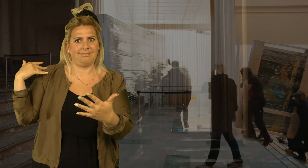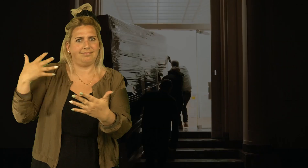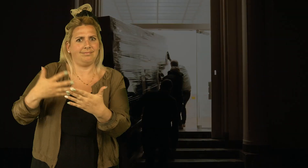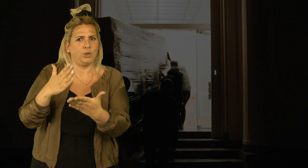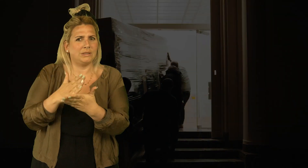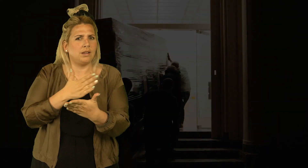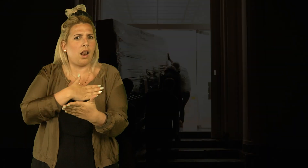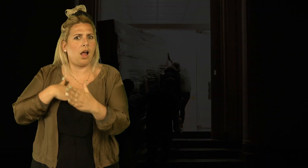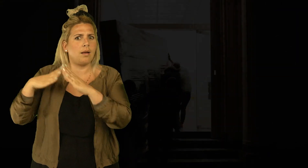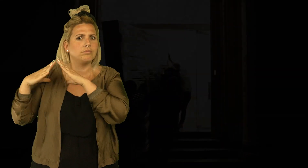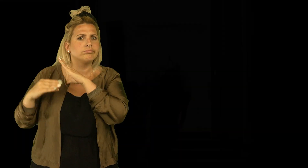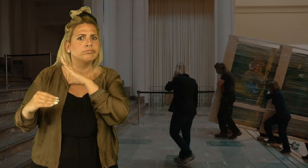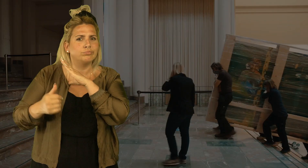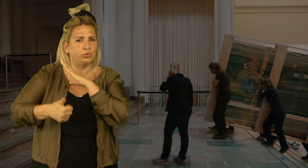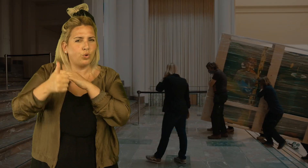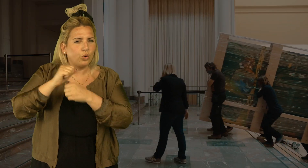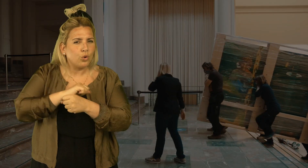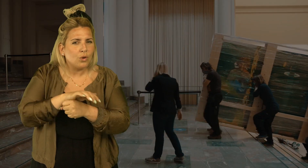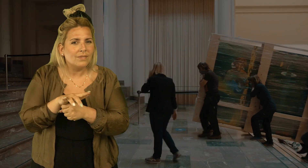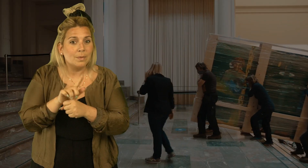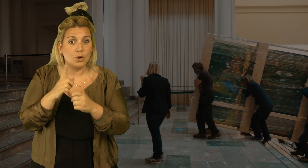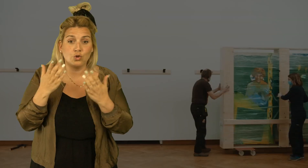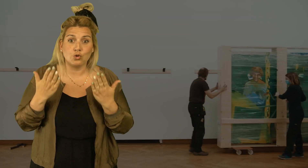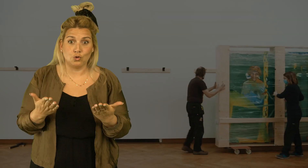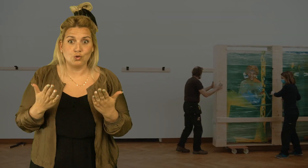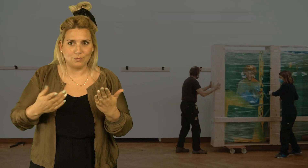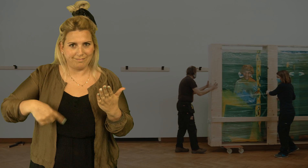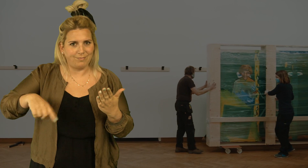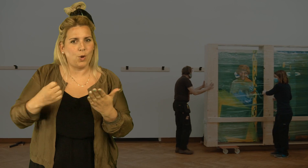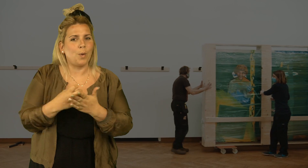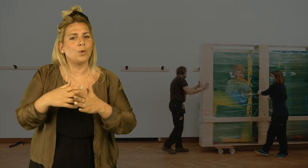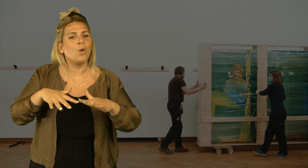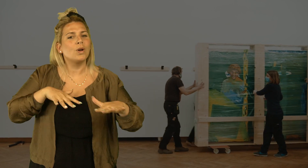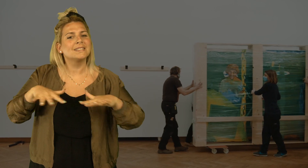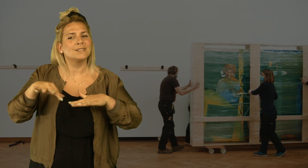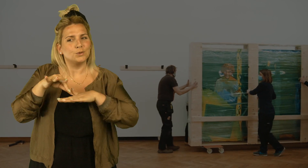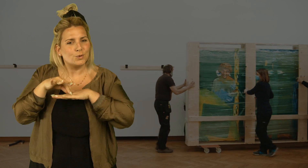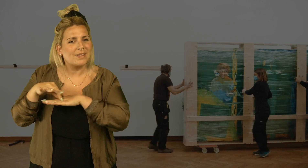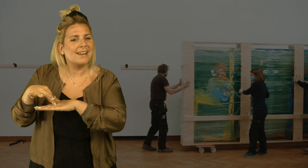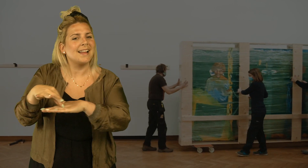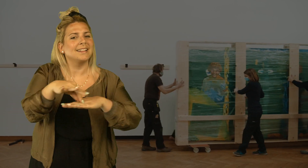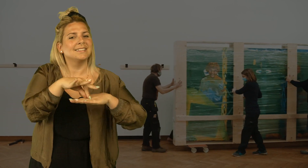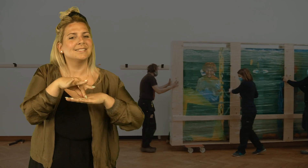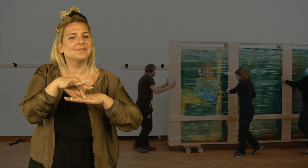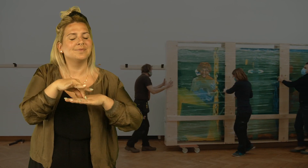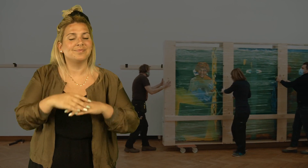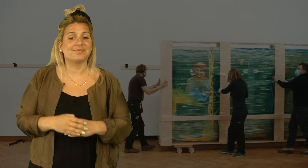Onze activiteiten hebben lange tijd stilgelegen vanwege het coronavirus, maar nu kunnen we opnieuw rondleidingen organiseren.